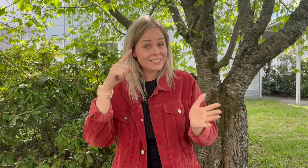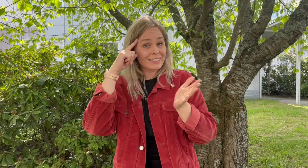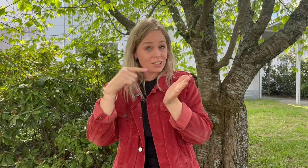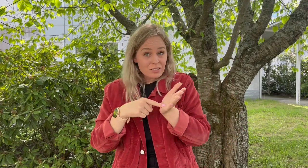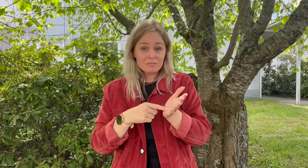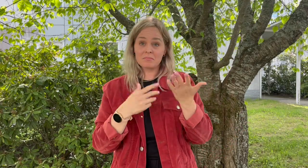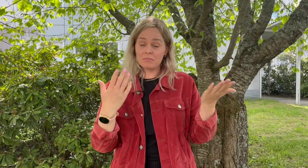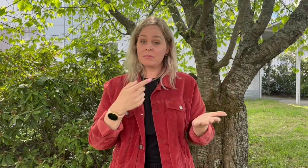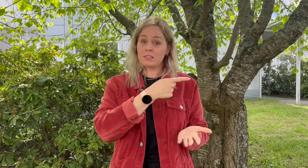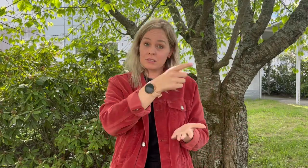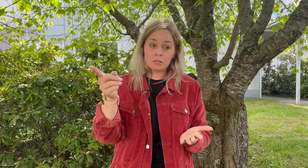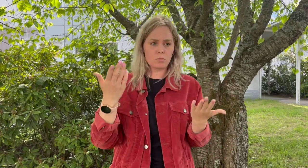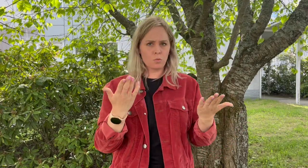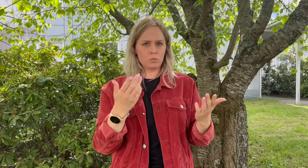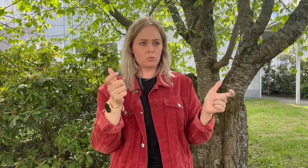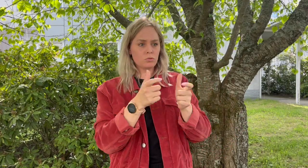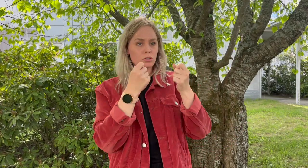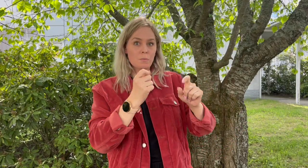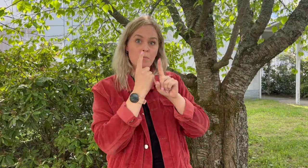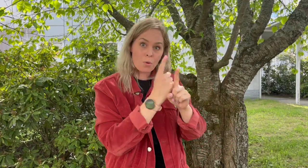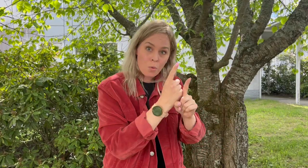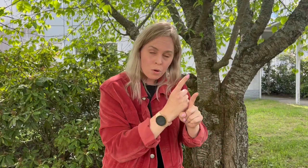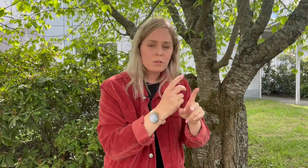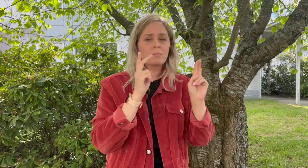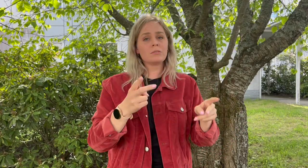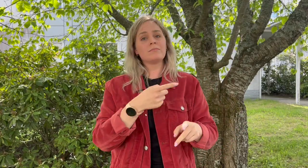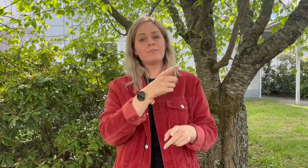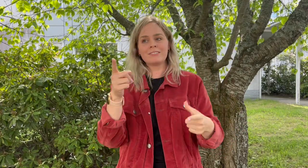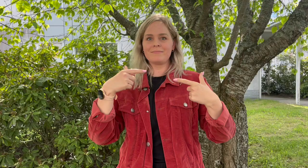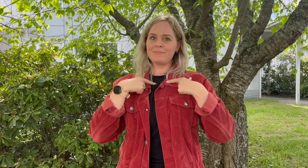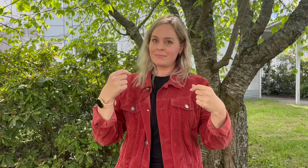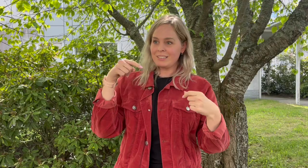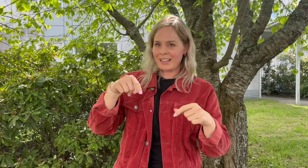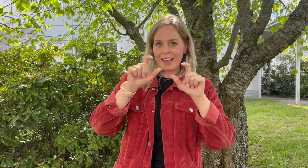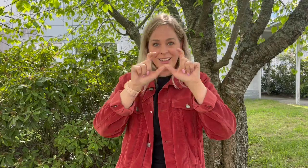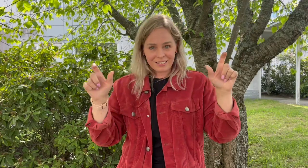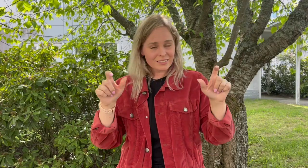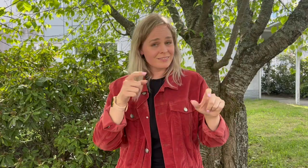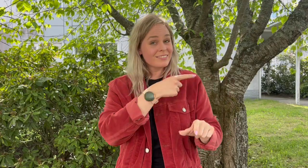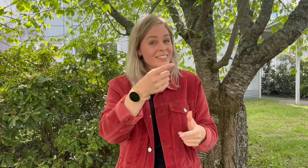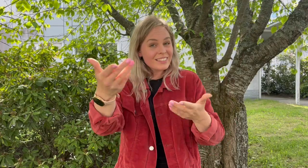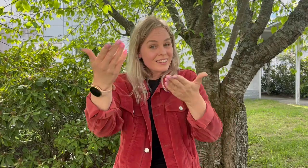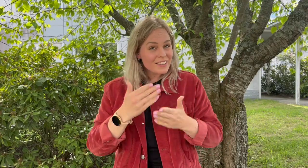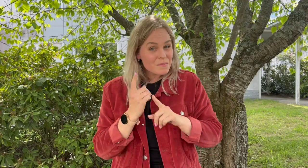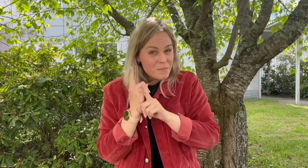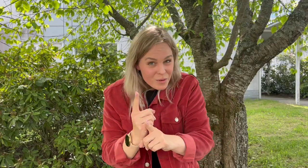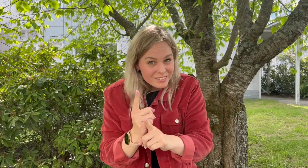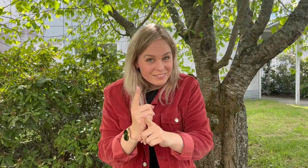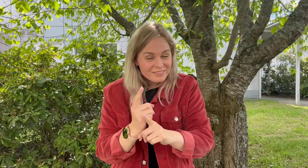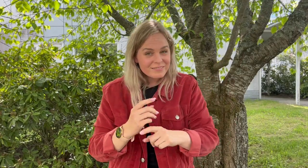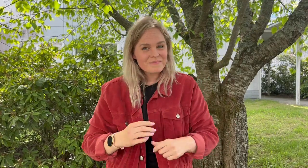eli kaikki yhdistystoiminnassa mukana olevat ja muutkin aiheesta kiinnostuneet - ovat tervetulleita mukaan!